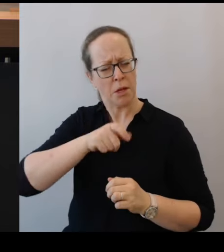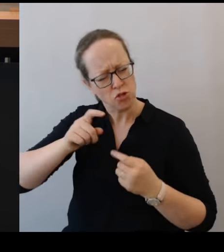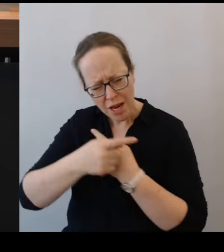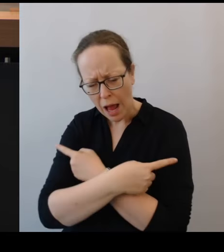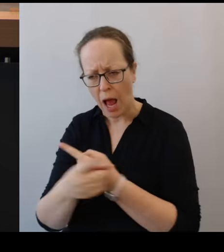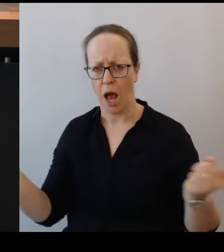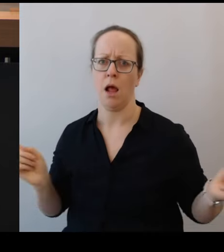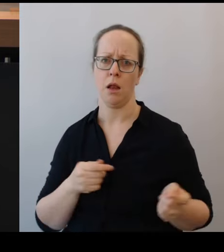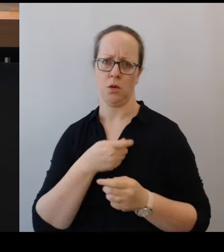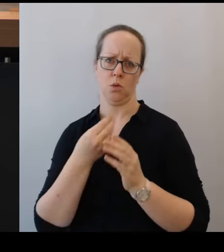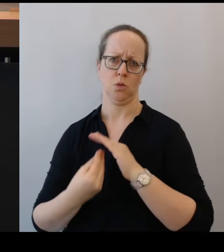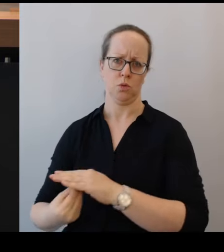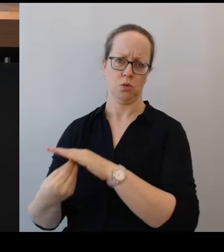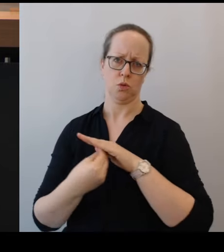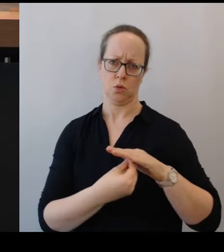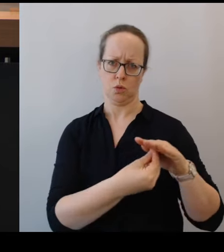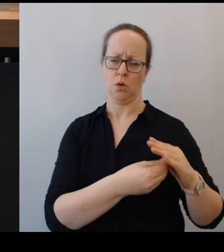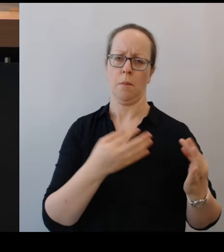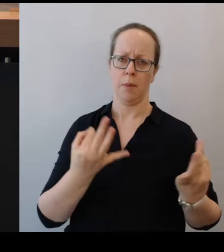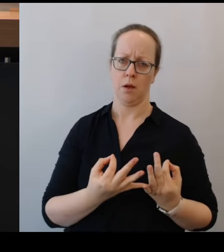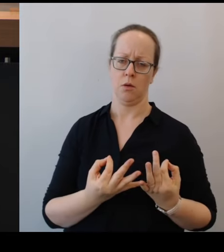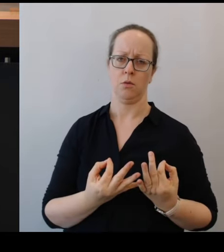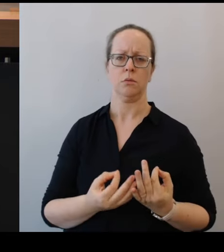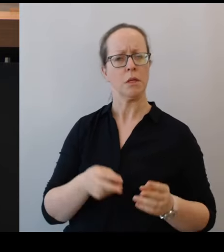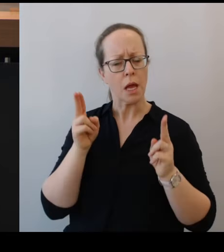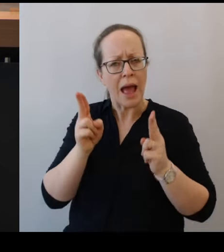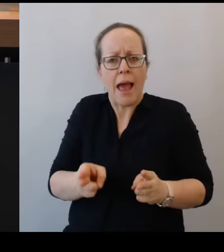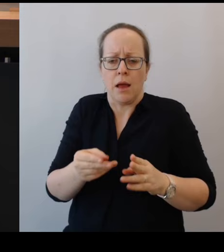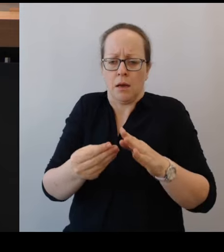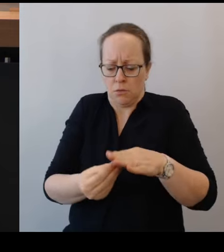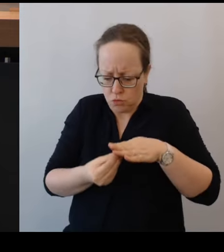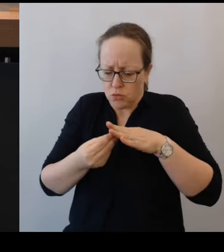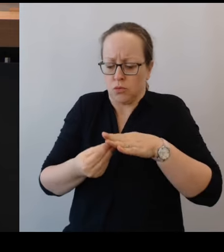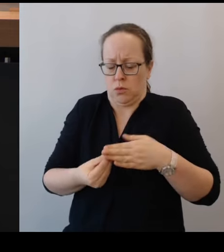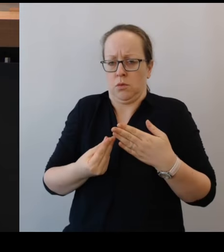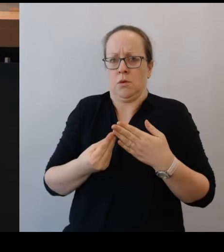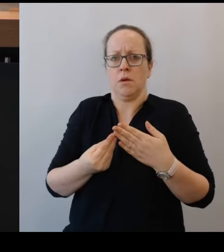Sie sollen motiviert werden, ihre Ausbildung abzuschließen. Und sie sollen überhaupt erst einmal